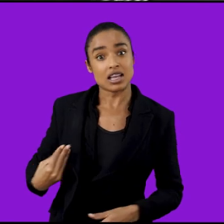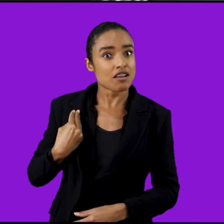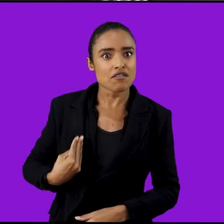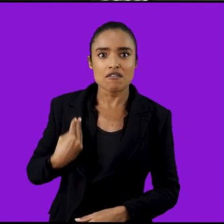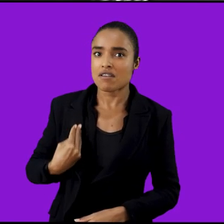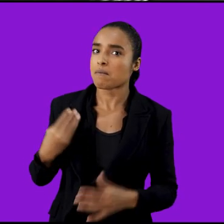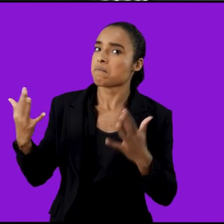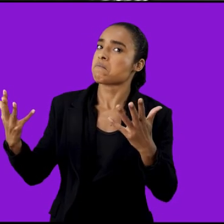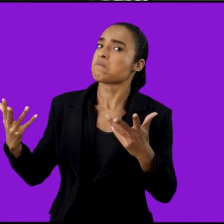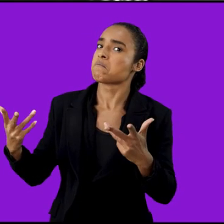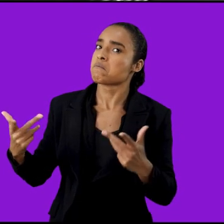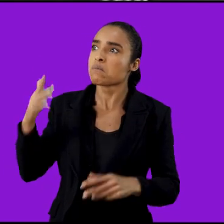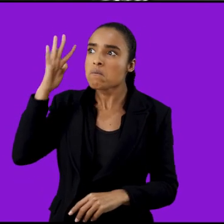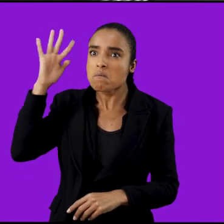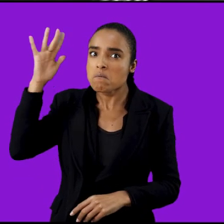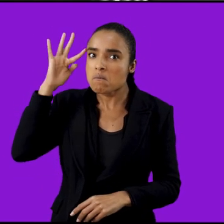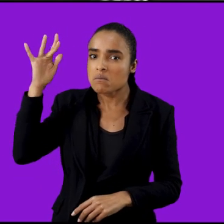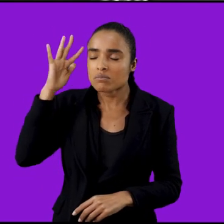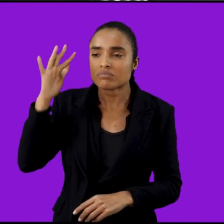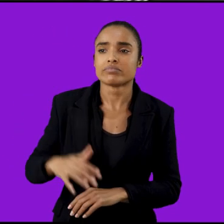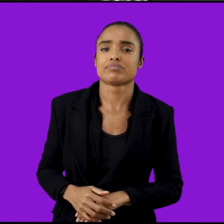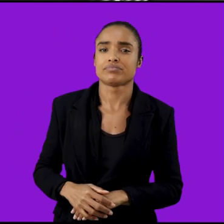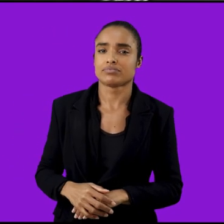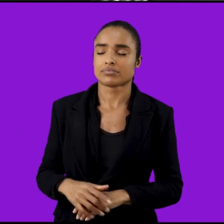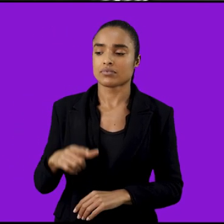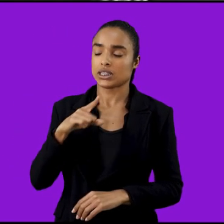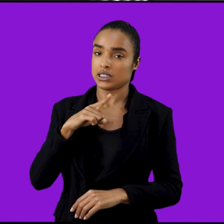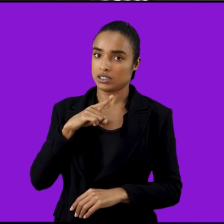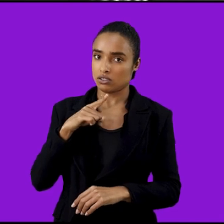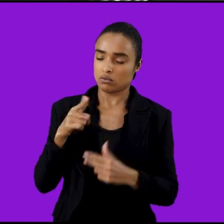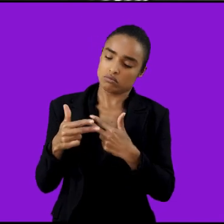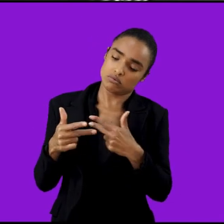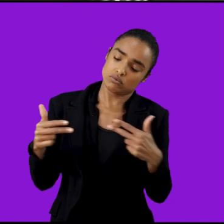É. Quando a gente só viveu. Bem viver… É, é isso. Você tava falando uma coisa